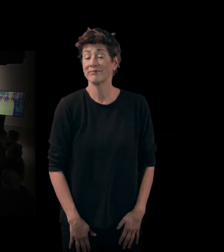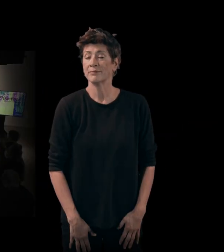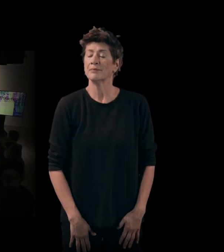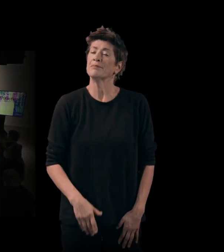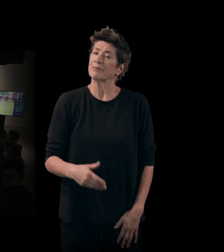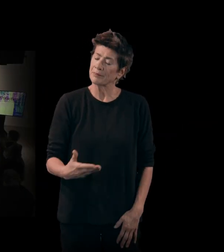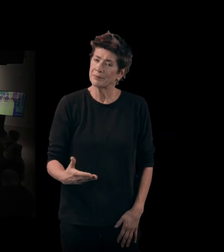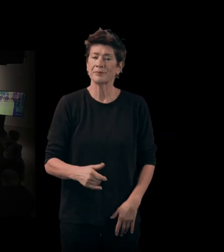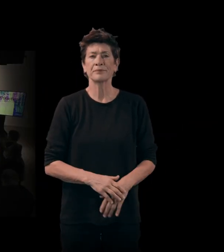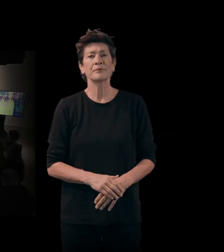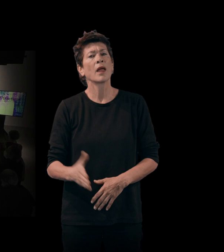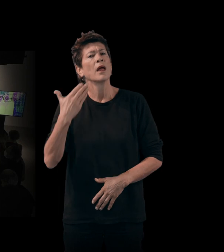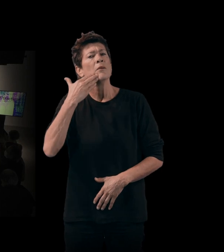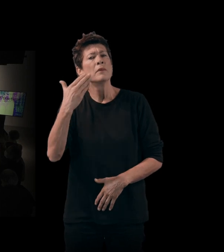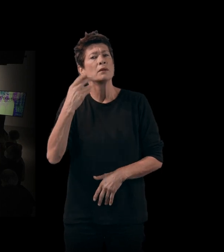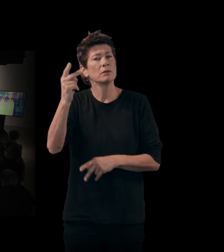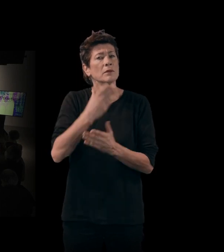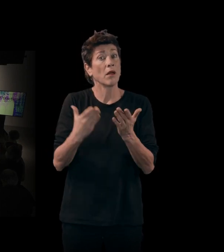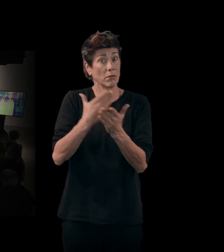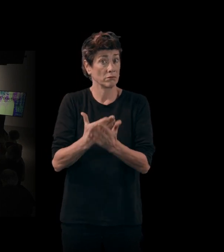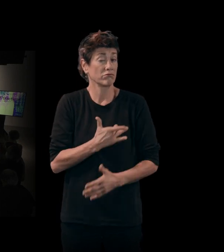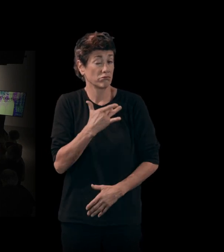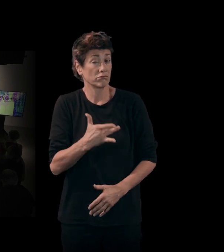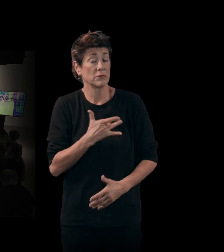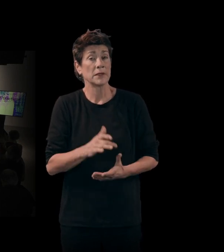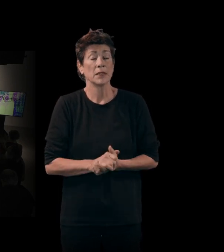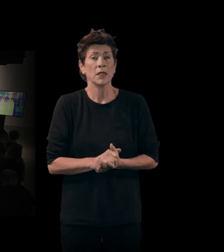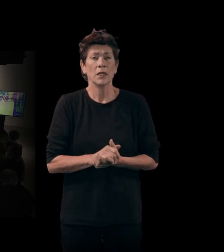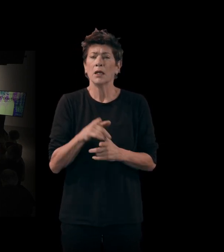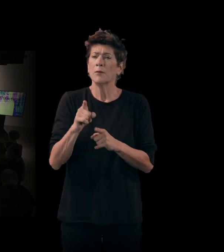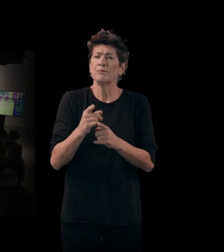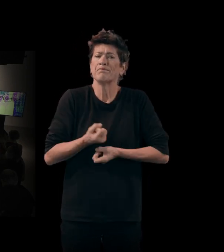Merci pour votre intervention qui était très intéressante. Vous avez parlé de polyphonie.